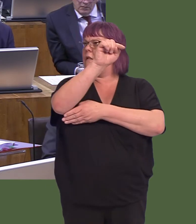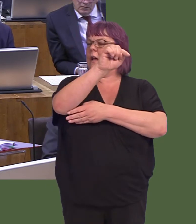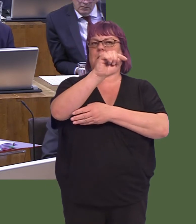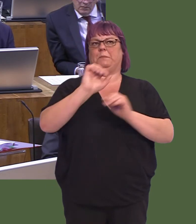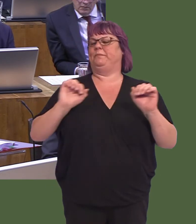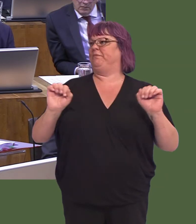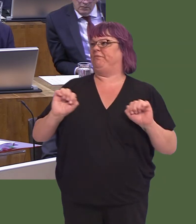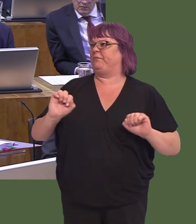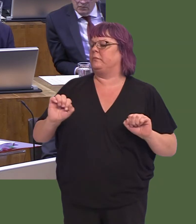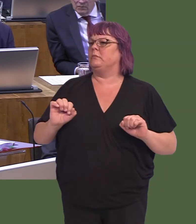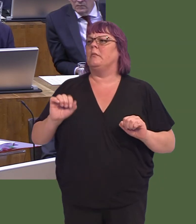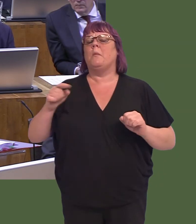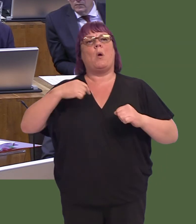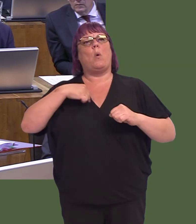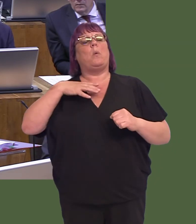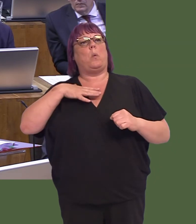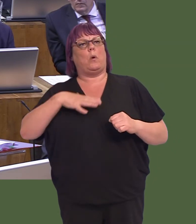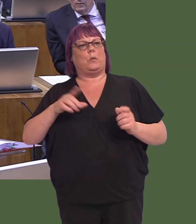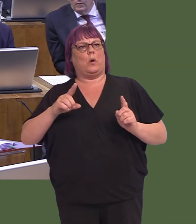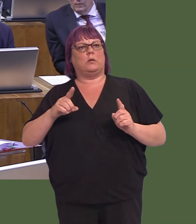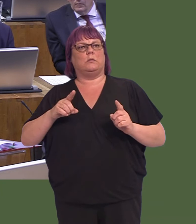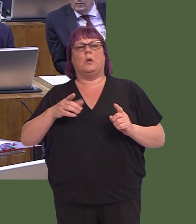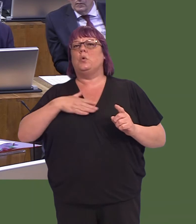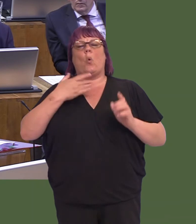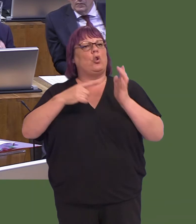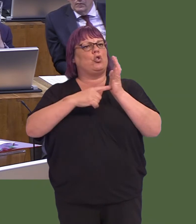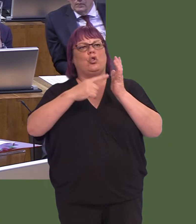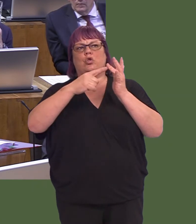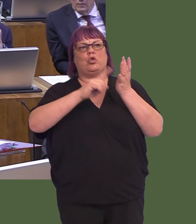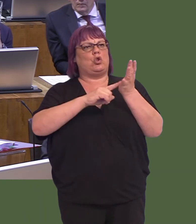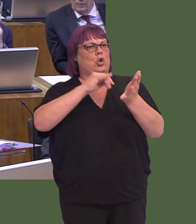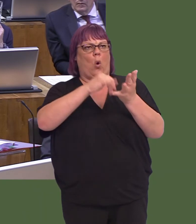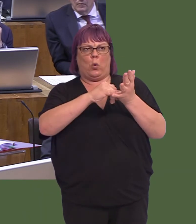yn y rhwydwaith yng Nghaergybi, ond beth na fyddwn i'n moyn ei weld fyddai tollau nac,